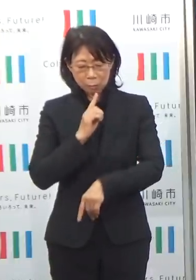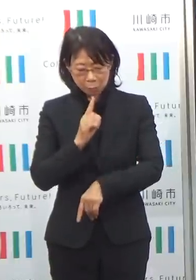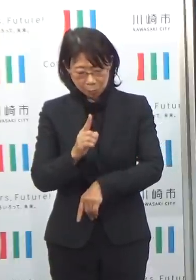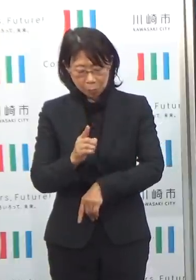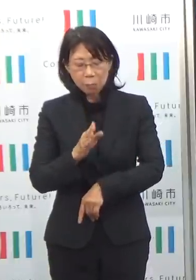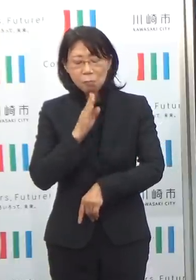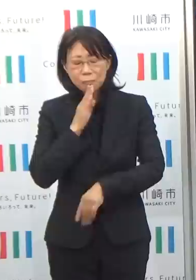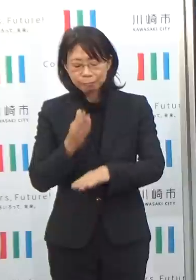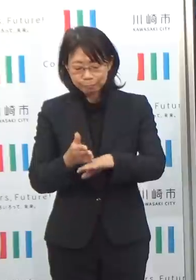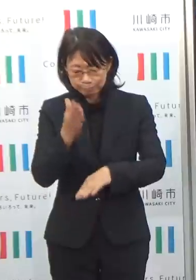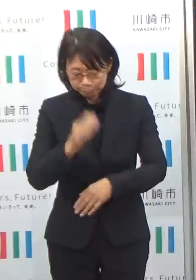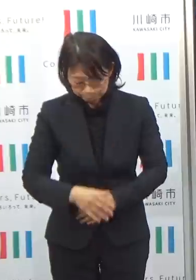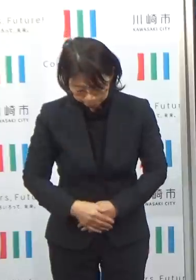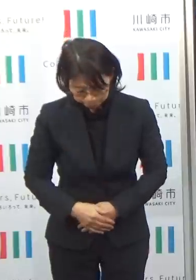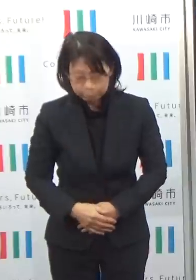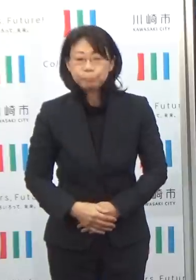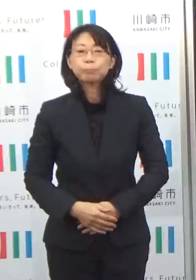本当にありがとうございます